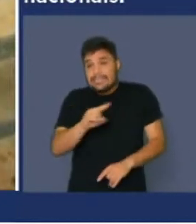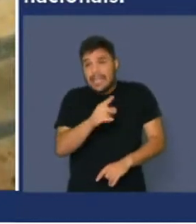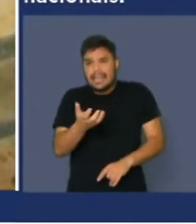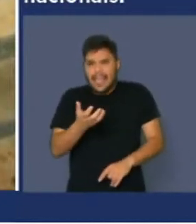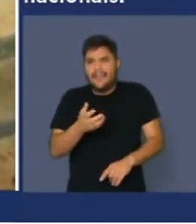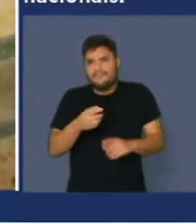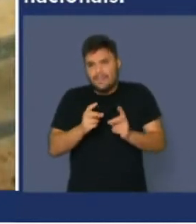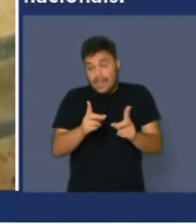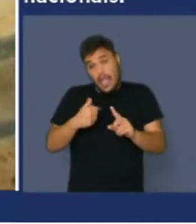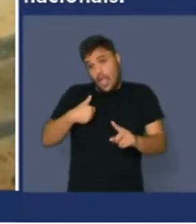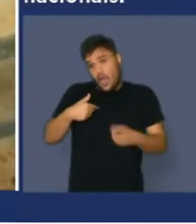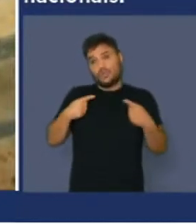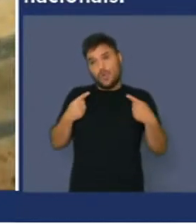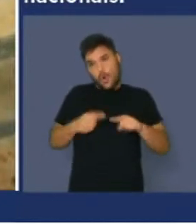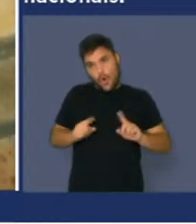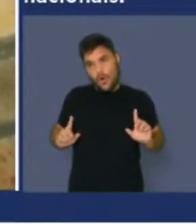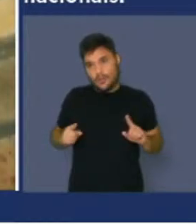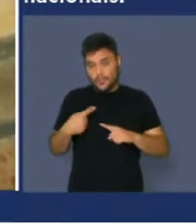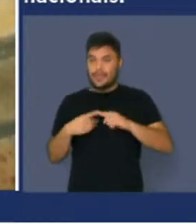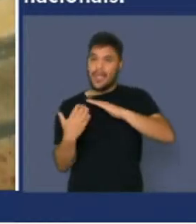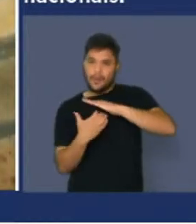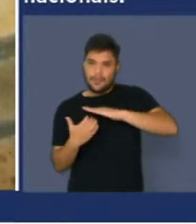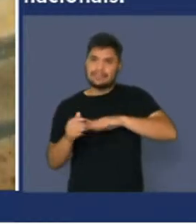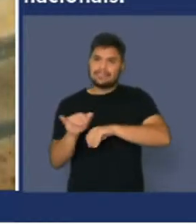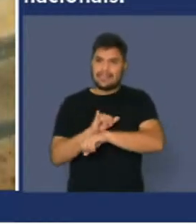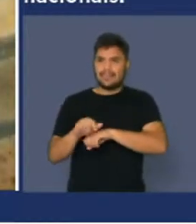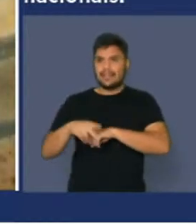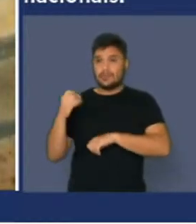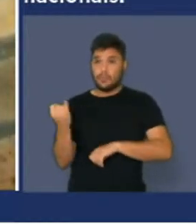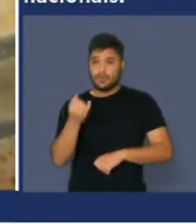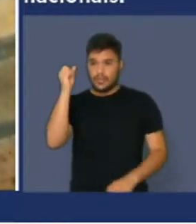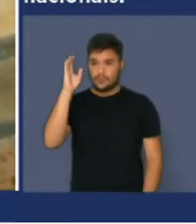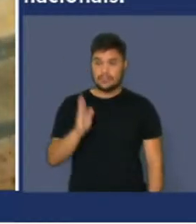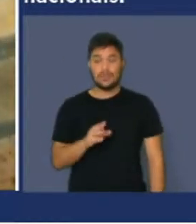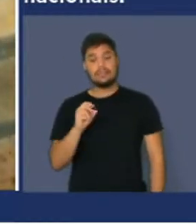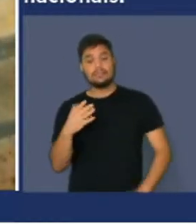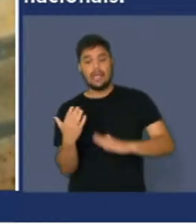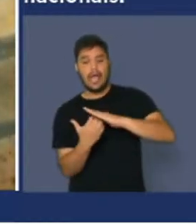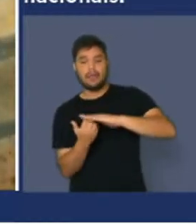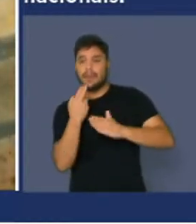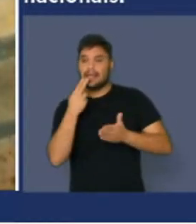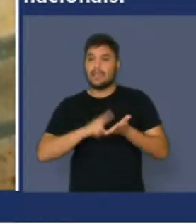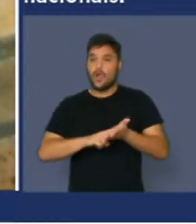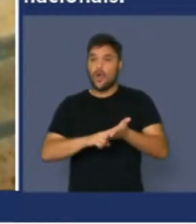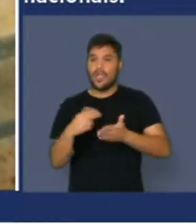ESTRATÉGICA PARA O BRASIL, MAS ADMITAMOS QUE OS CORREIOS, PRESIDENTE MARCELO RAMOS, ELE ESTÁ ALI AVALIADO EM X,